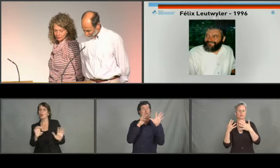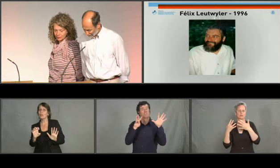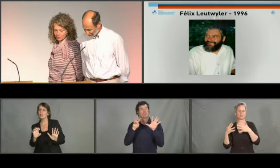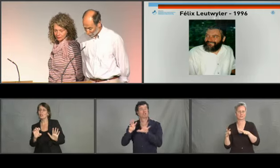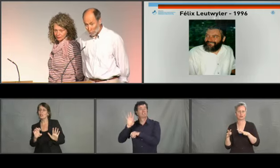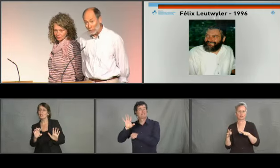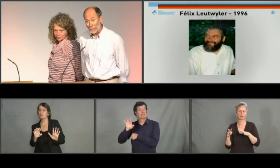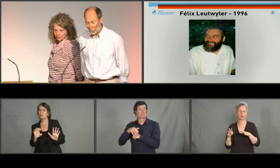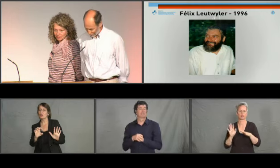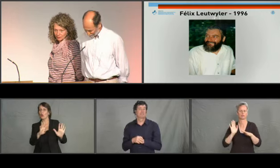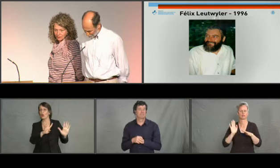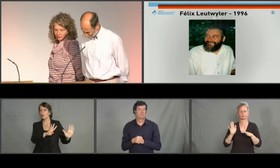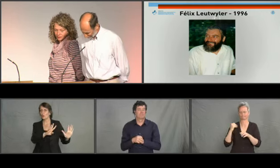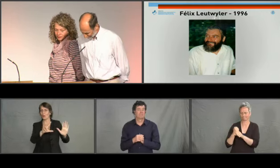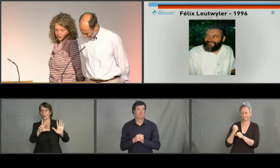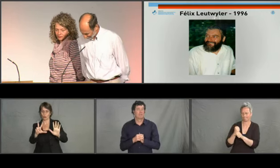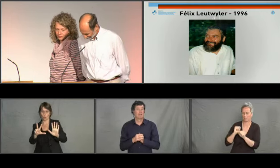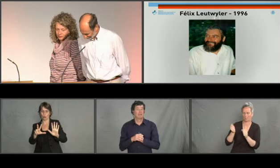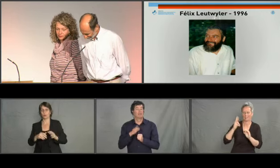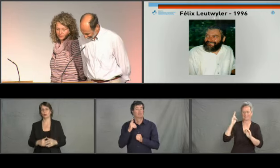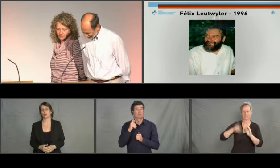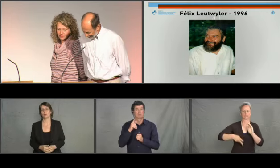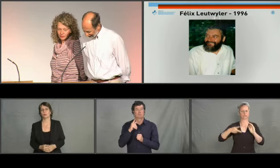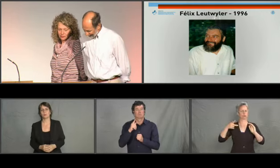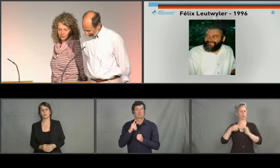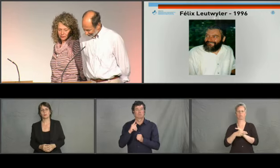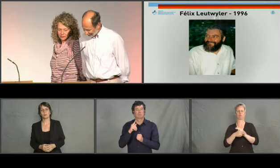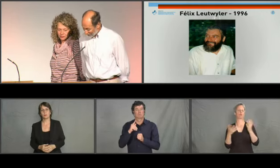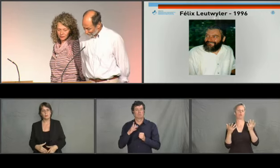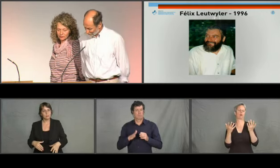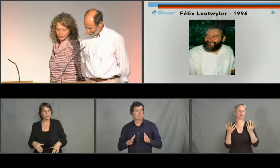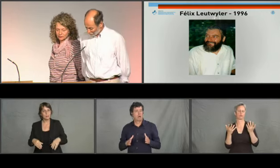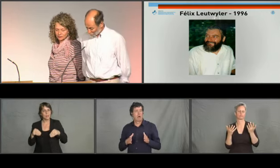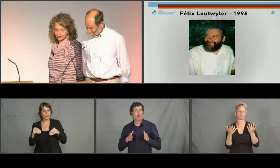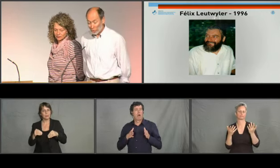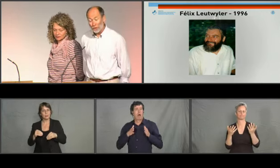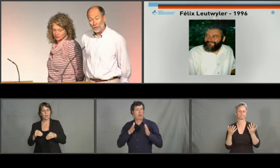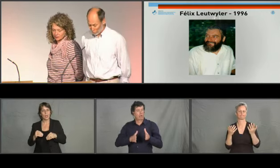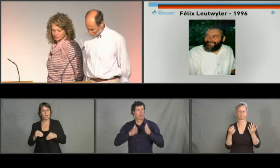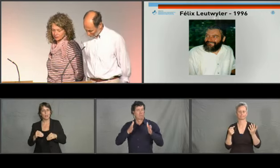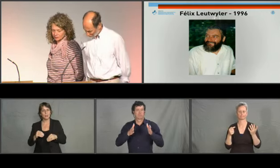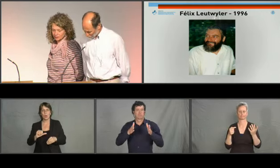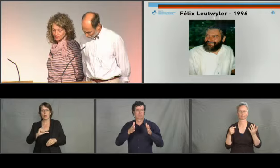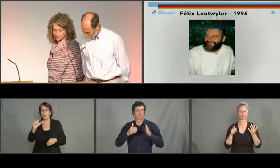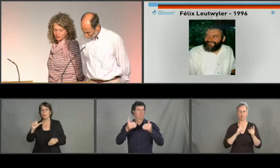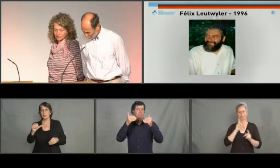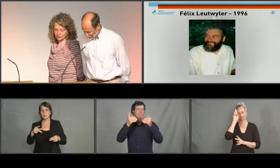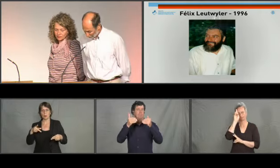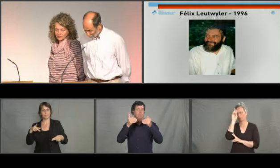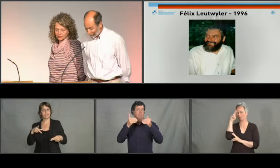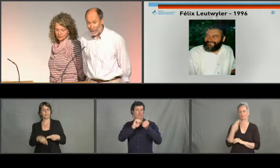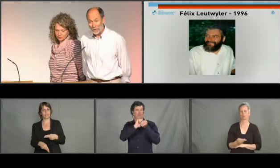seiner unermüdlichen Arbeit. Ein lebensbedrohender Zusammenbruch nach